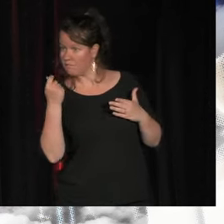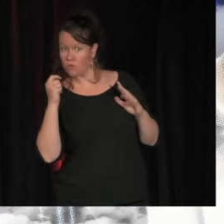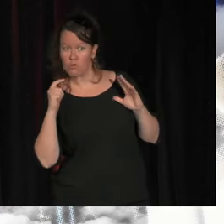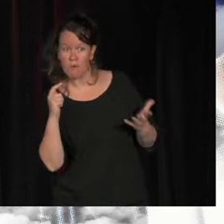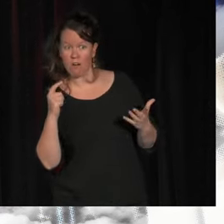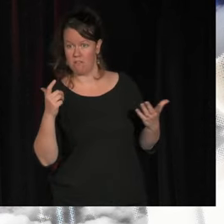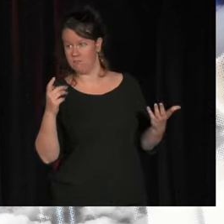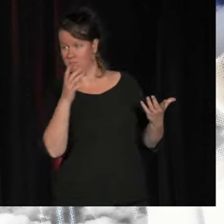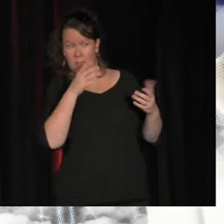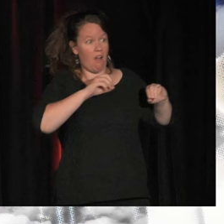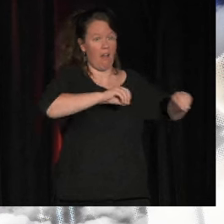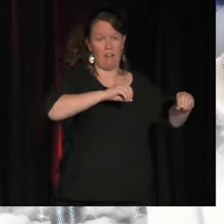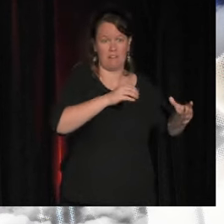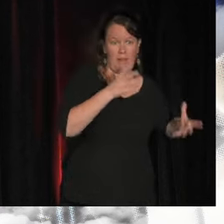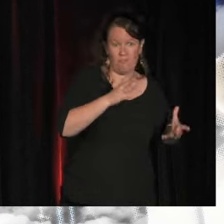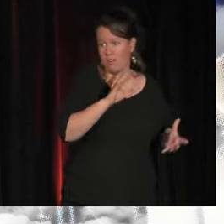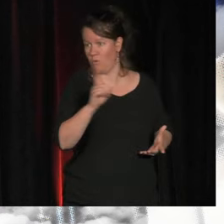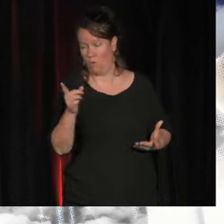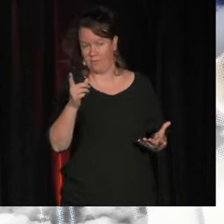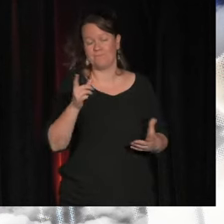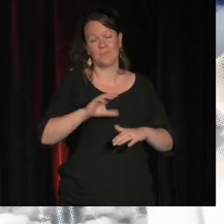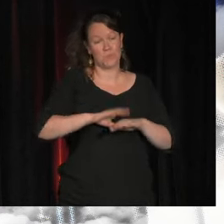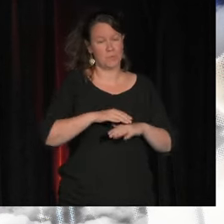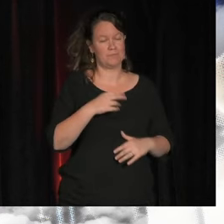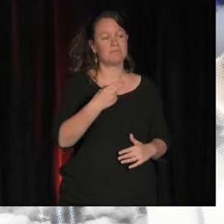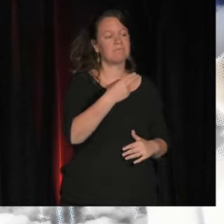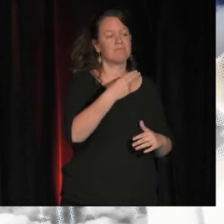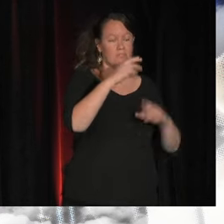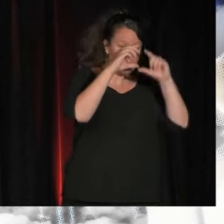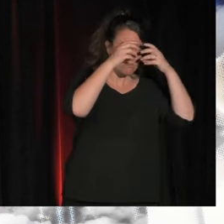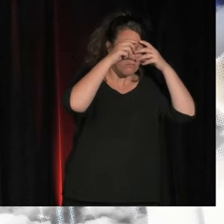Et c'est là en fait où ils ont fait l'erreur parce que regardez la NFL et la NBA, c'était une bonne idée, mais ils ont oublié toute la partie